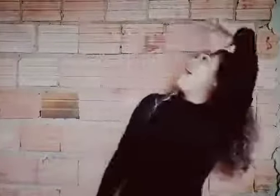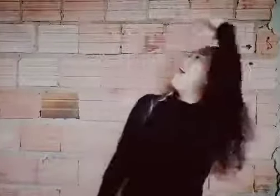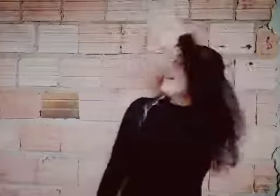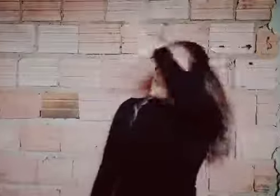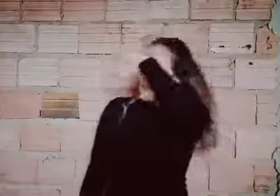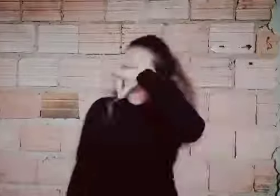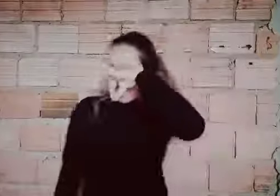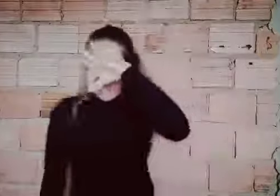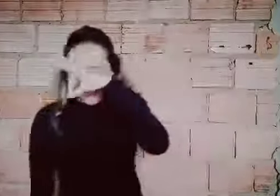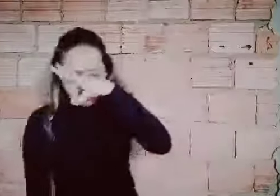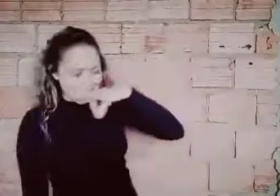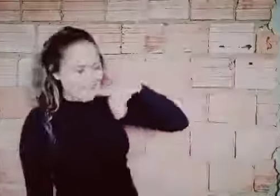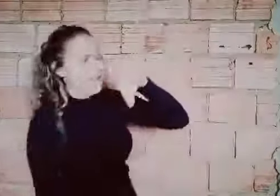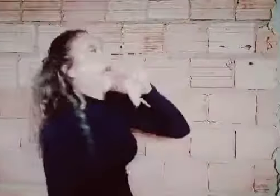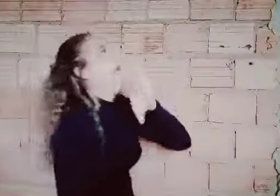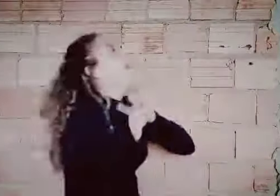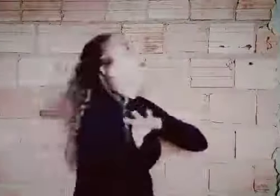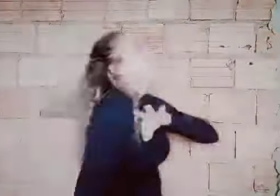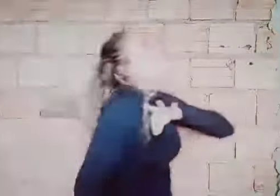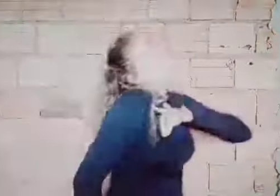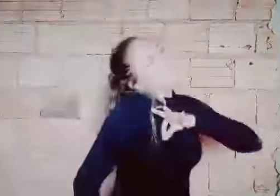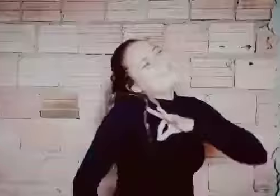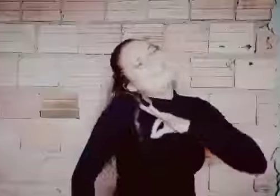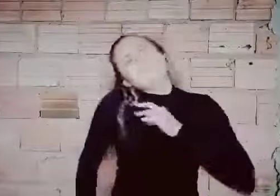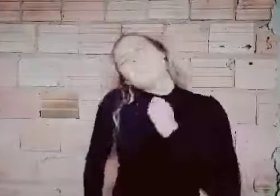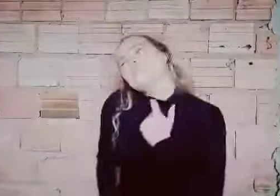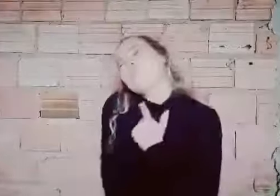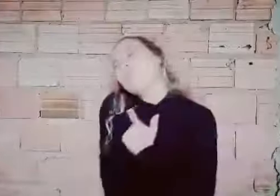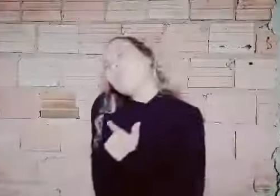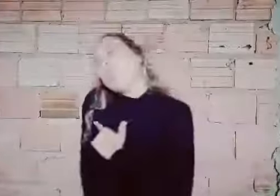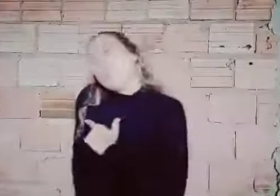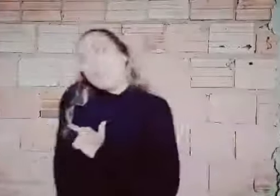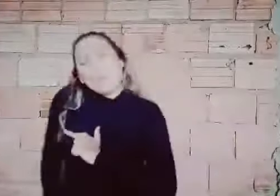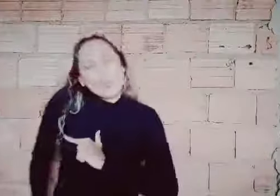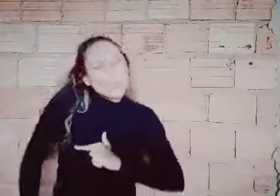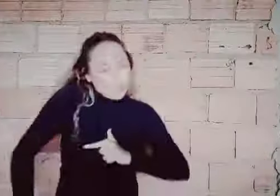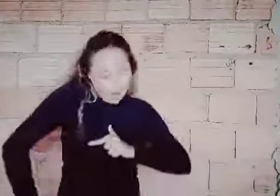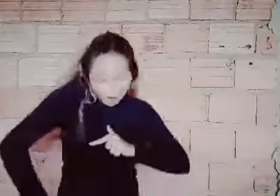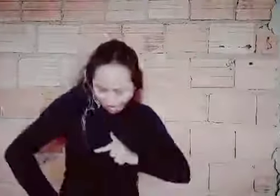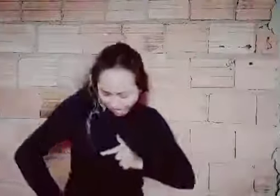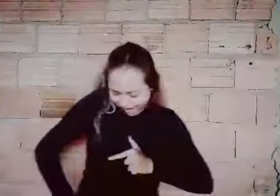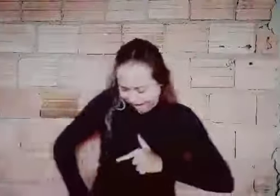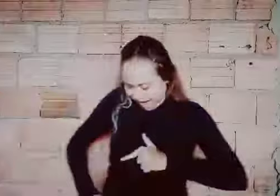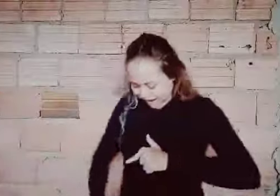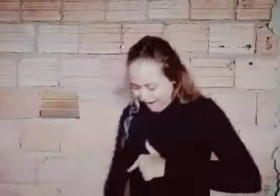Como fogo em meus ossos, vento em meu peito